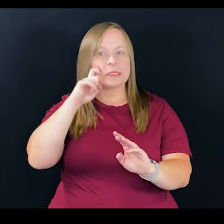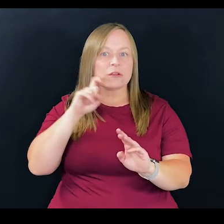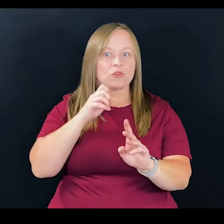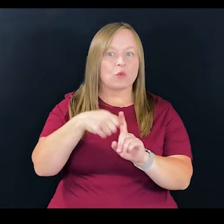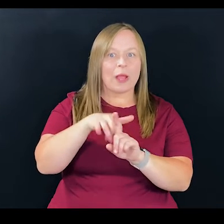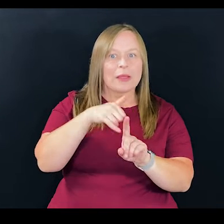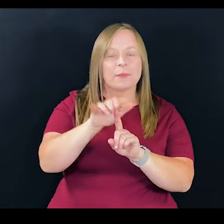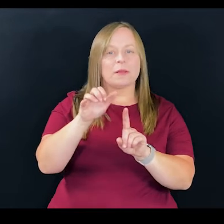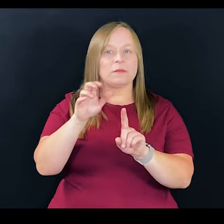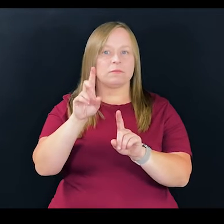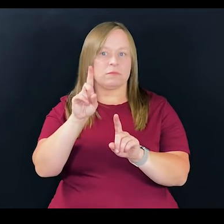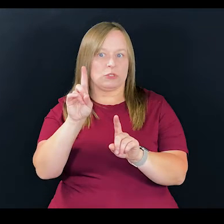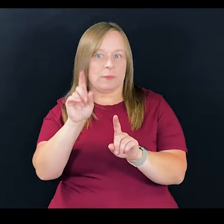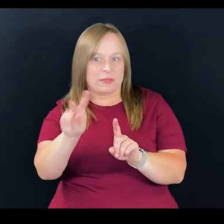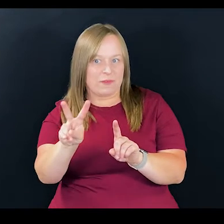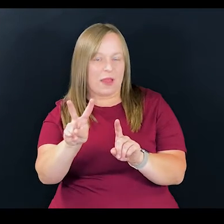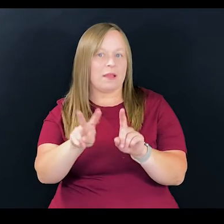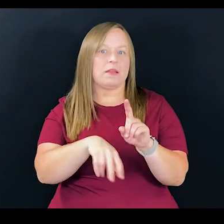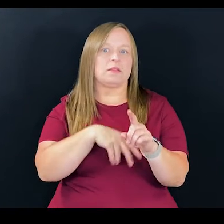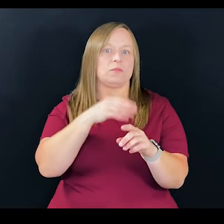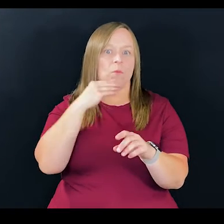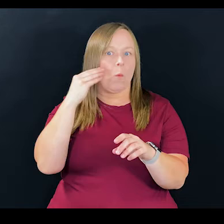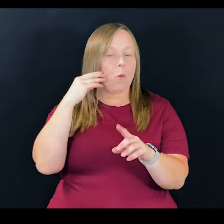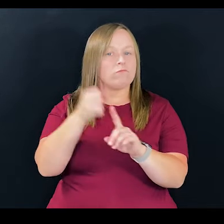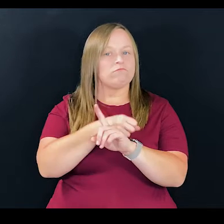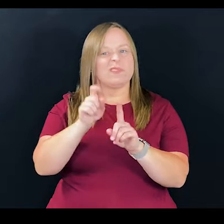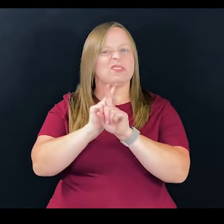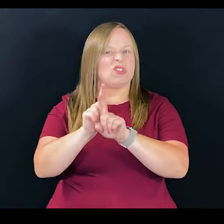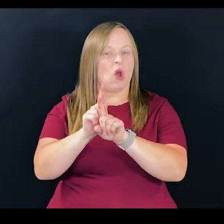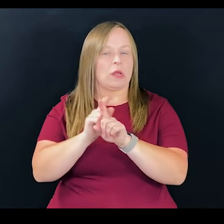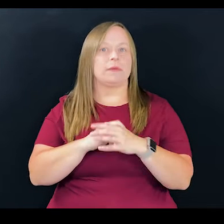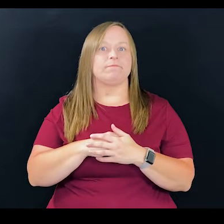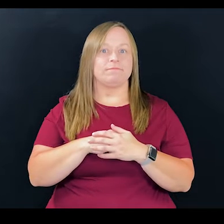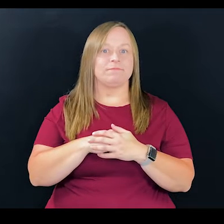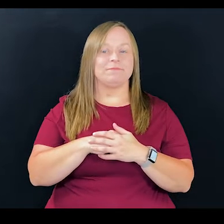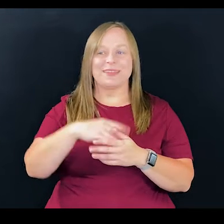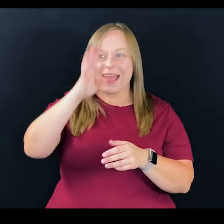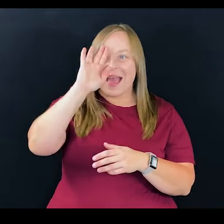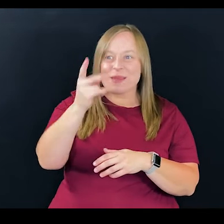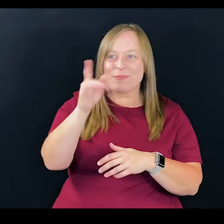por agresión sexual, abuso de pareja, violencia familiar o acecho.